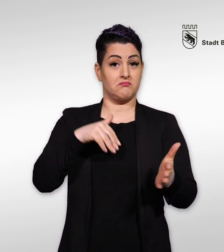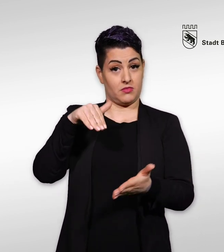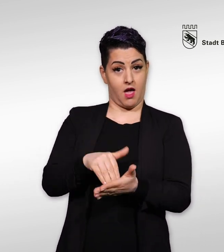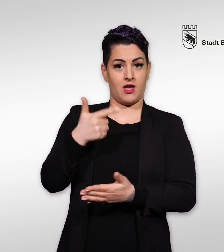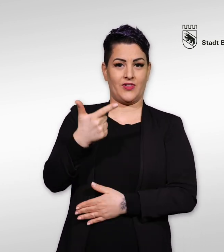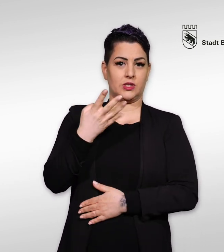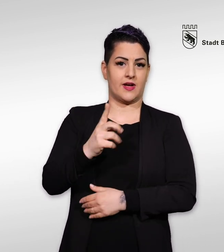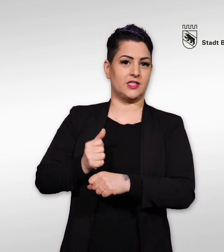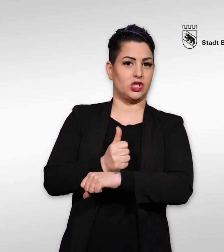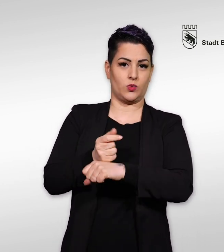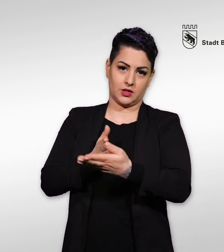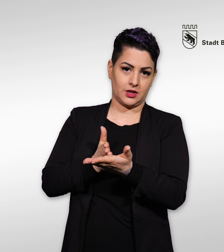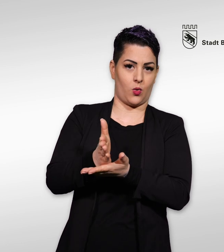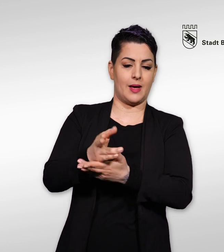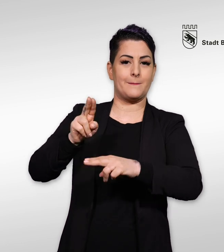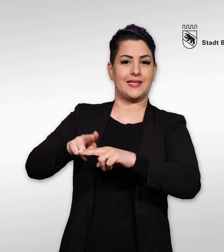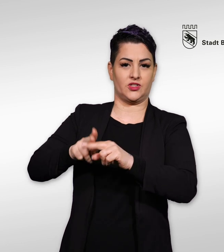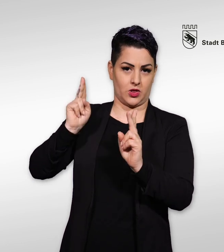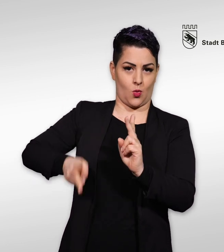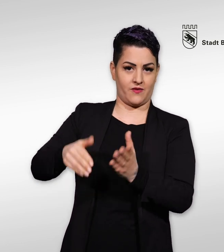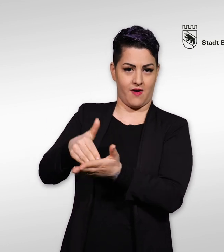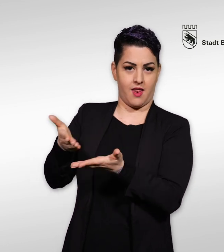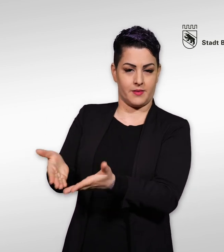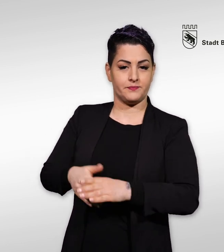die Uhr für alle medizinischen Notfälle zur Verfügung.